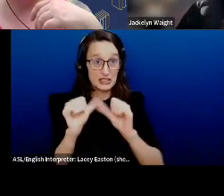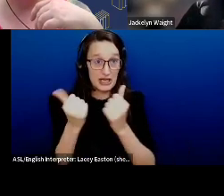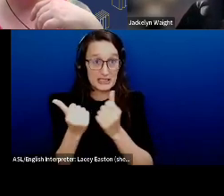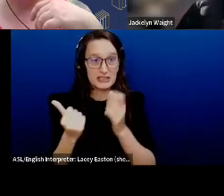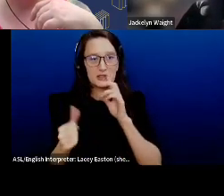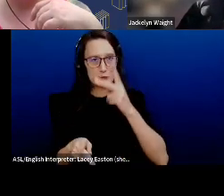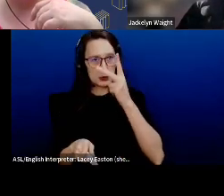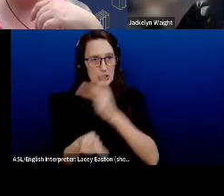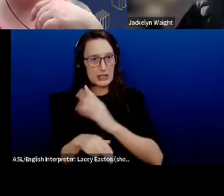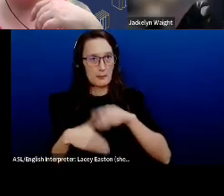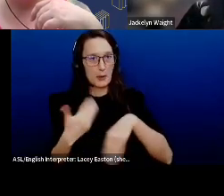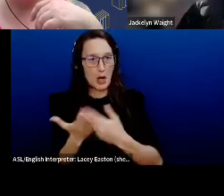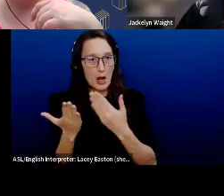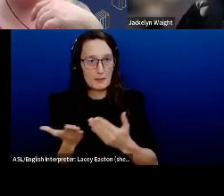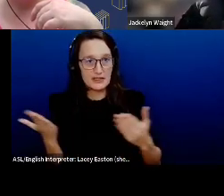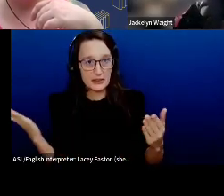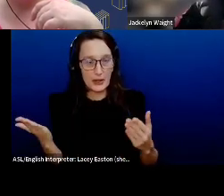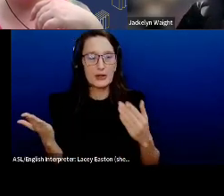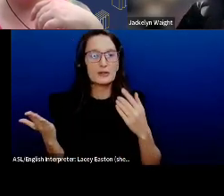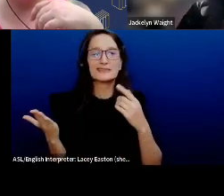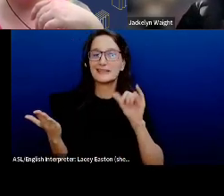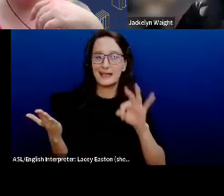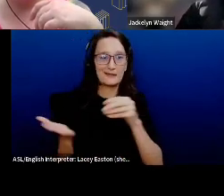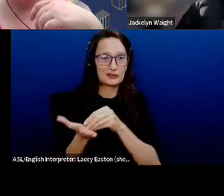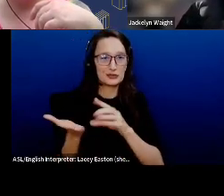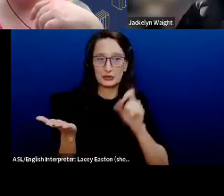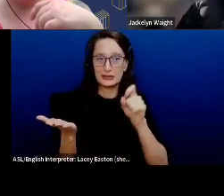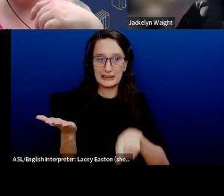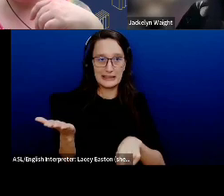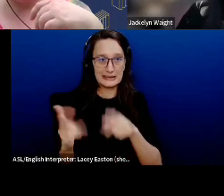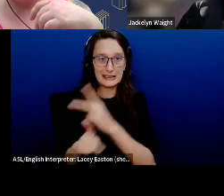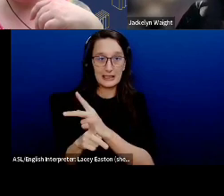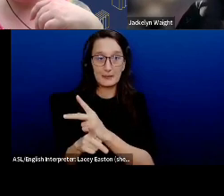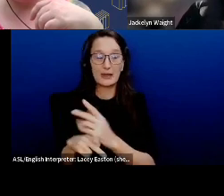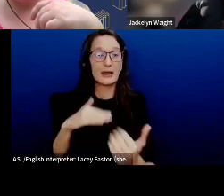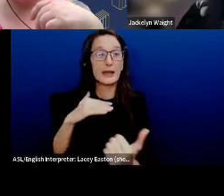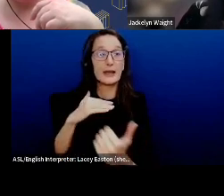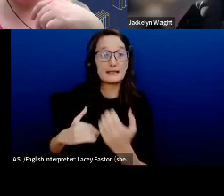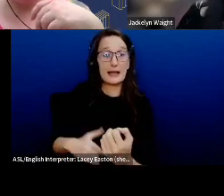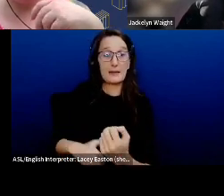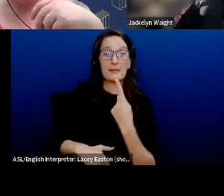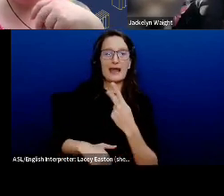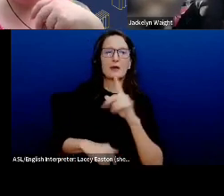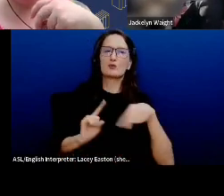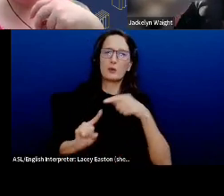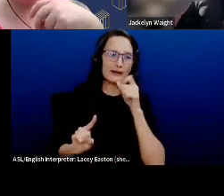los estudiantes los necesiten. Simplemente devuélvalos cuando ya no los necesiten y se